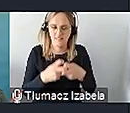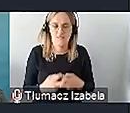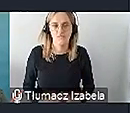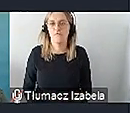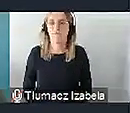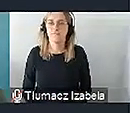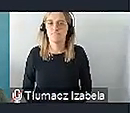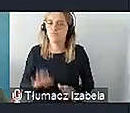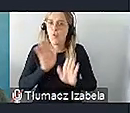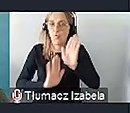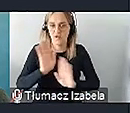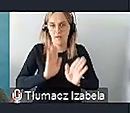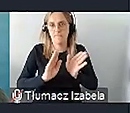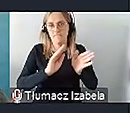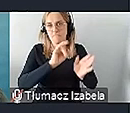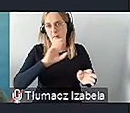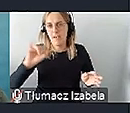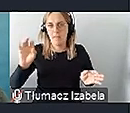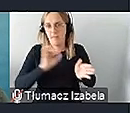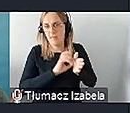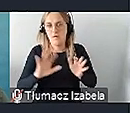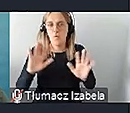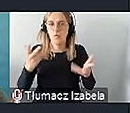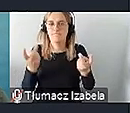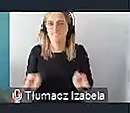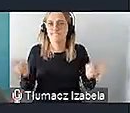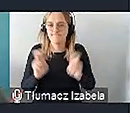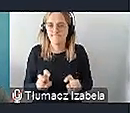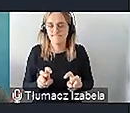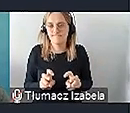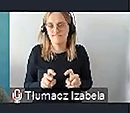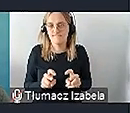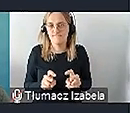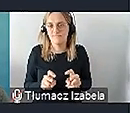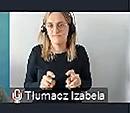unikać tego - czyli unikać tworzenia grafik, dokumentów,